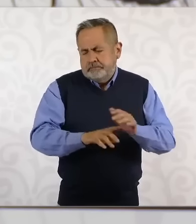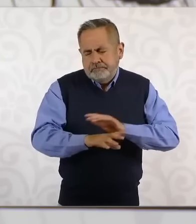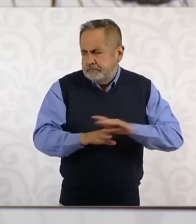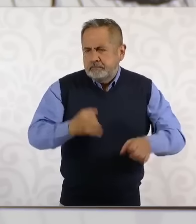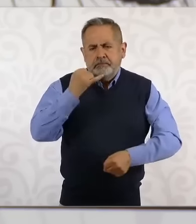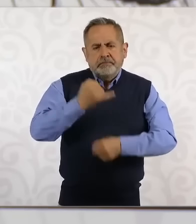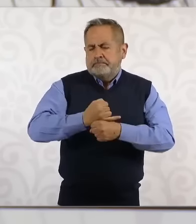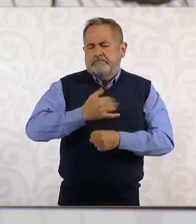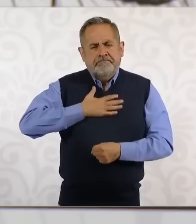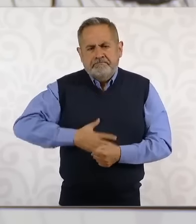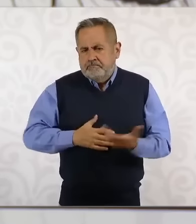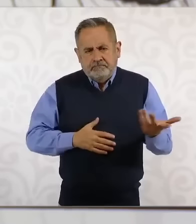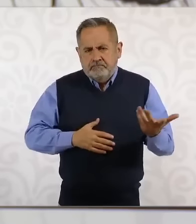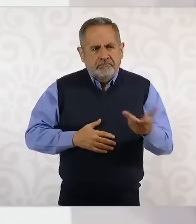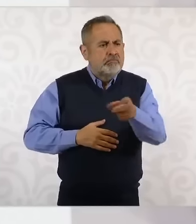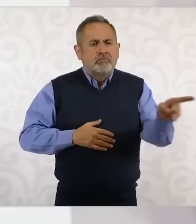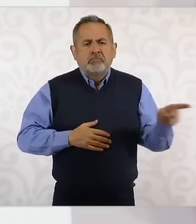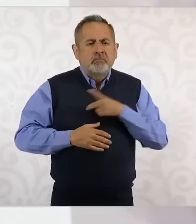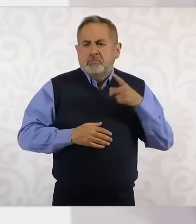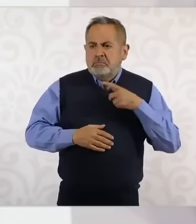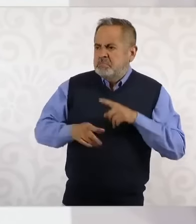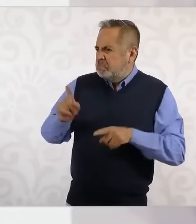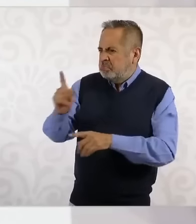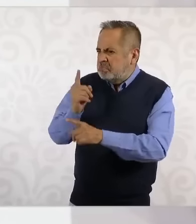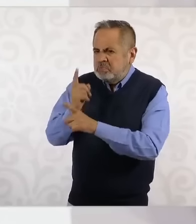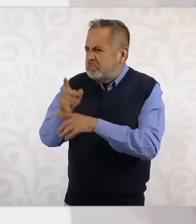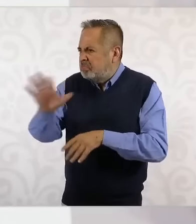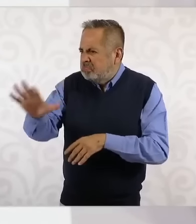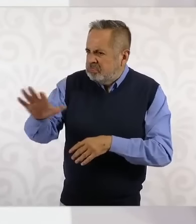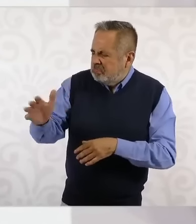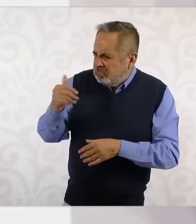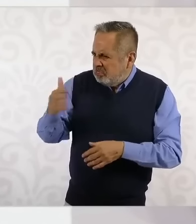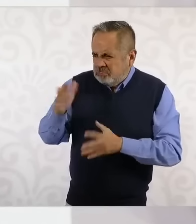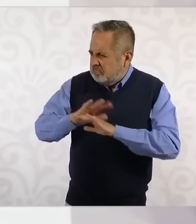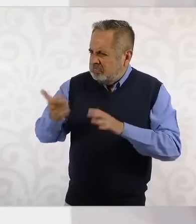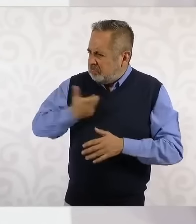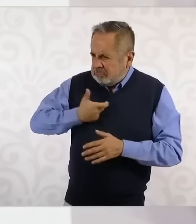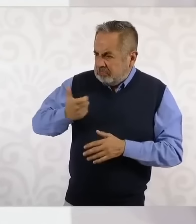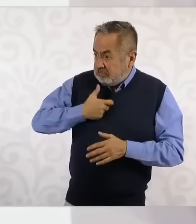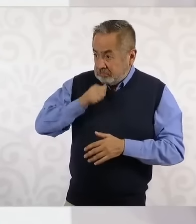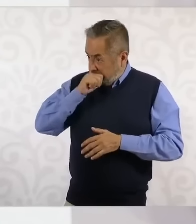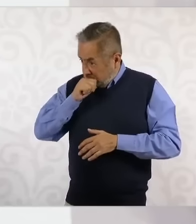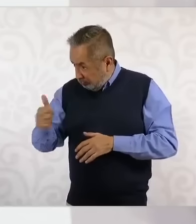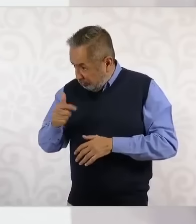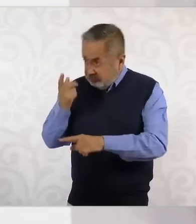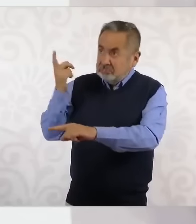hacen contra la gente donde prácticamente pues entra una angustia tremenda porque les